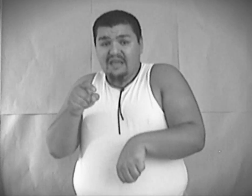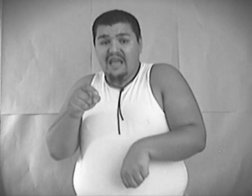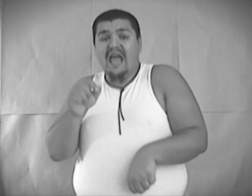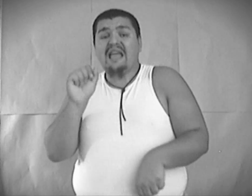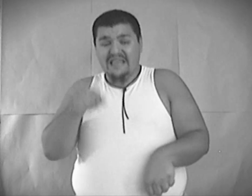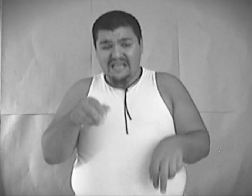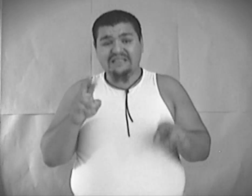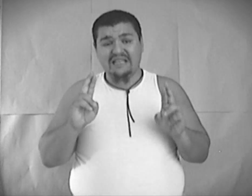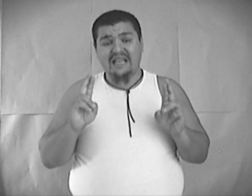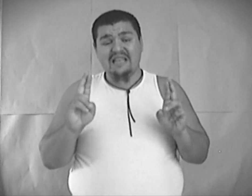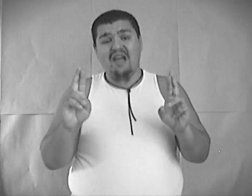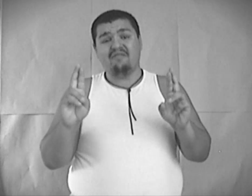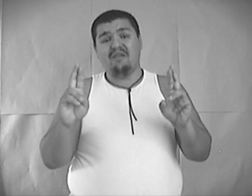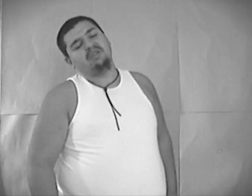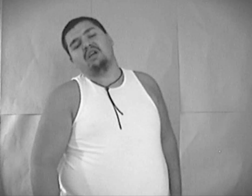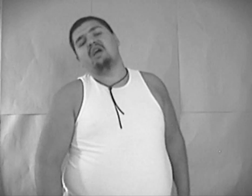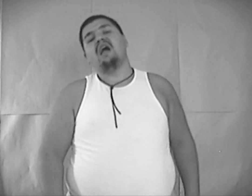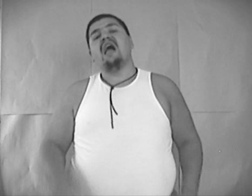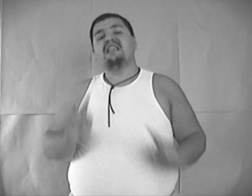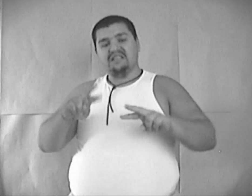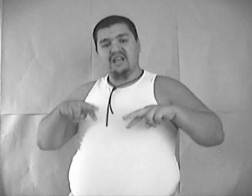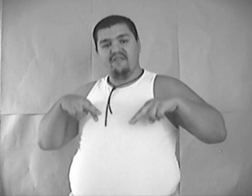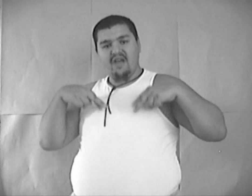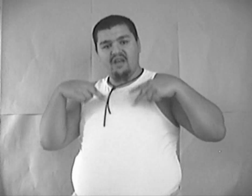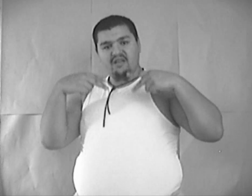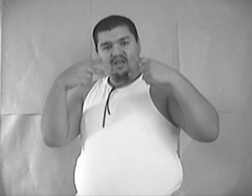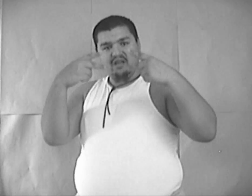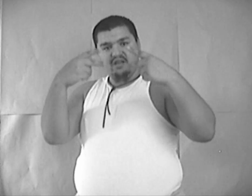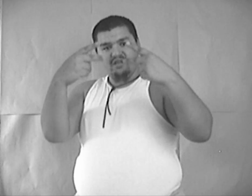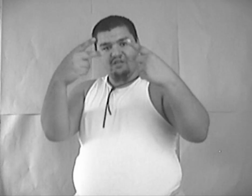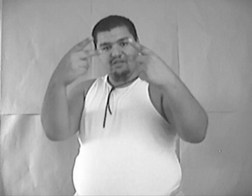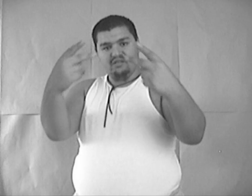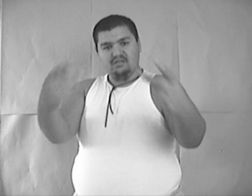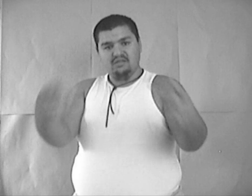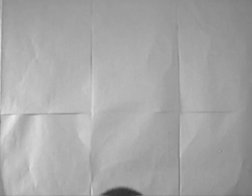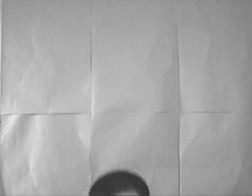и за миг да се надявам да те върна moment and hope to take you back